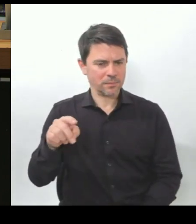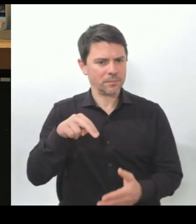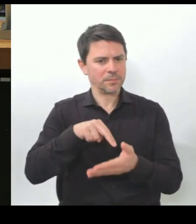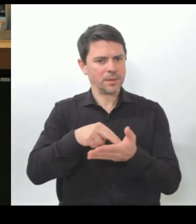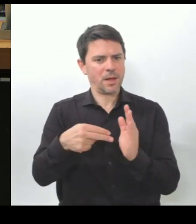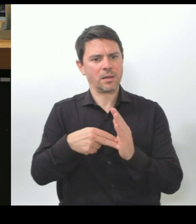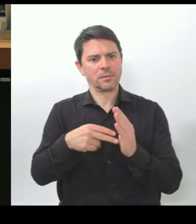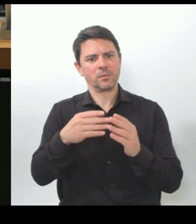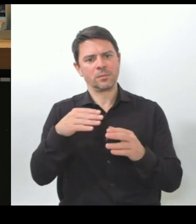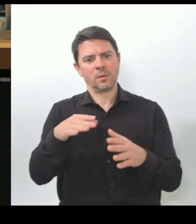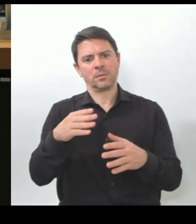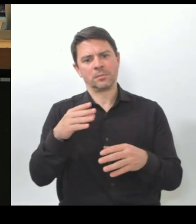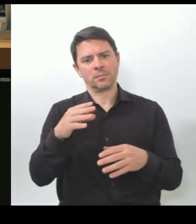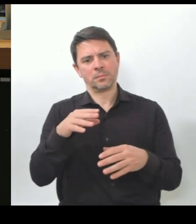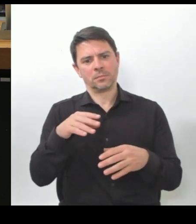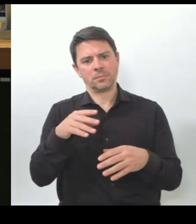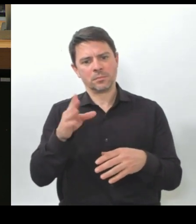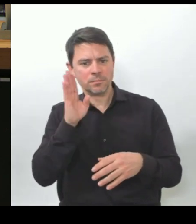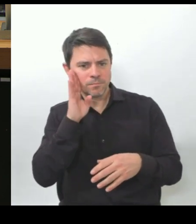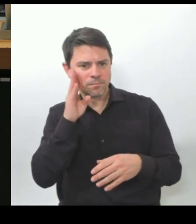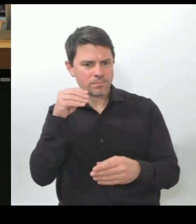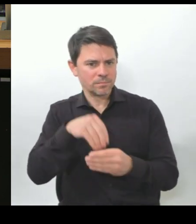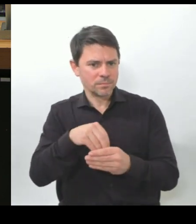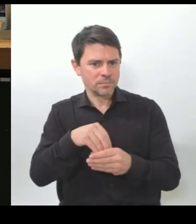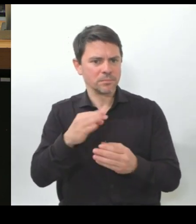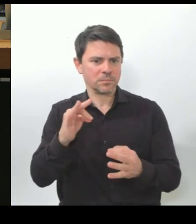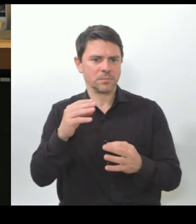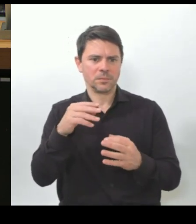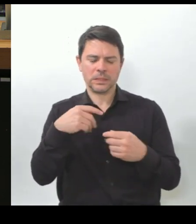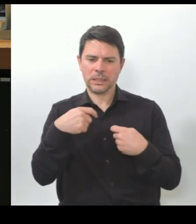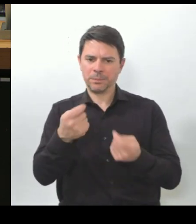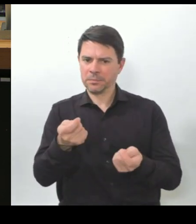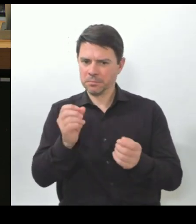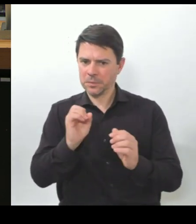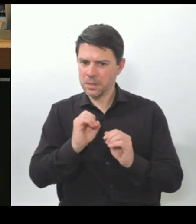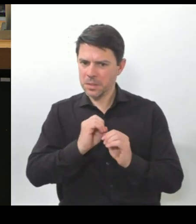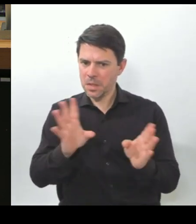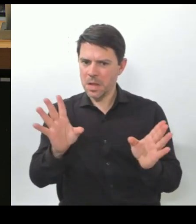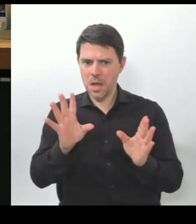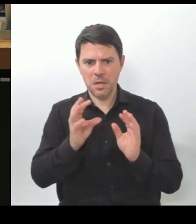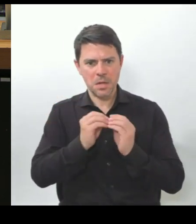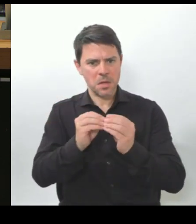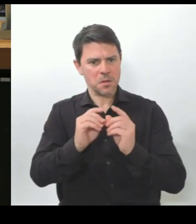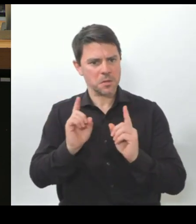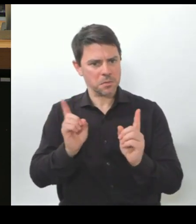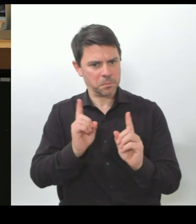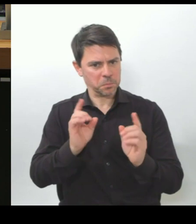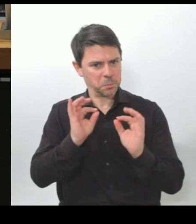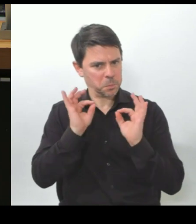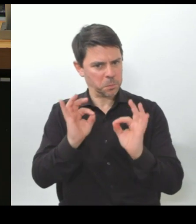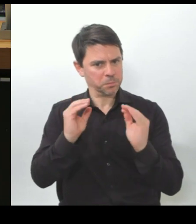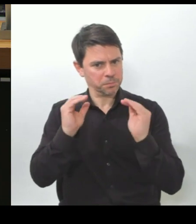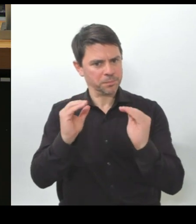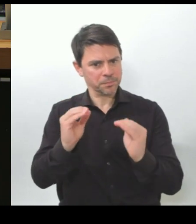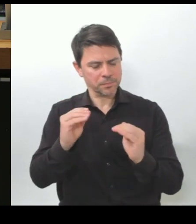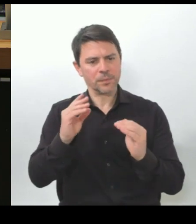Das Verfahren wandert dann sozusagen von der Verkehrsverwaltung, die die Unterlagen macht zur Stadtentwicklungsverwaltung die dann dieses planfeststellung